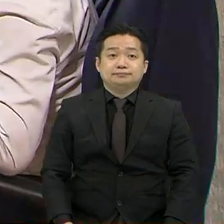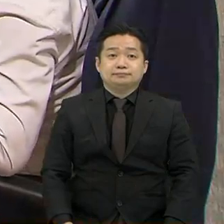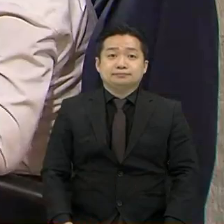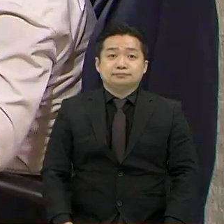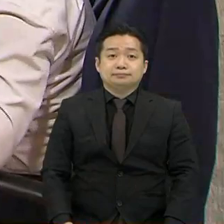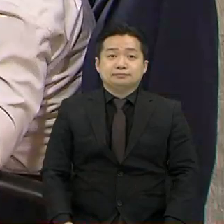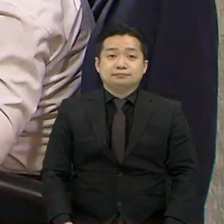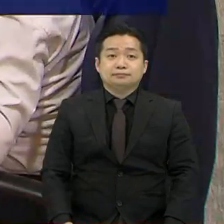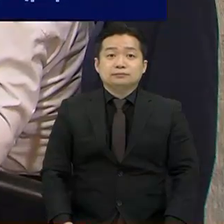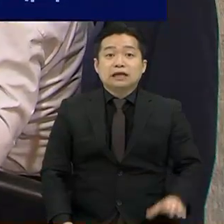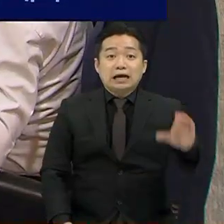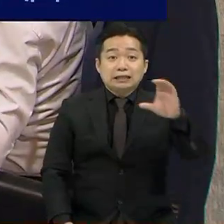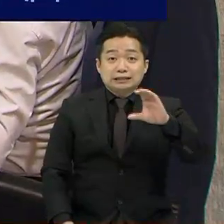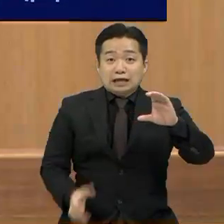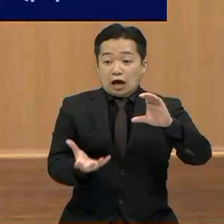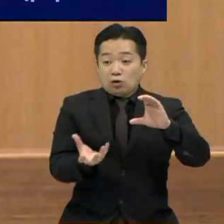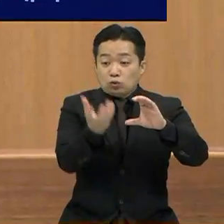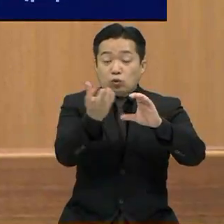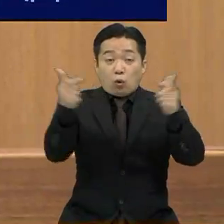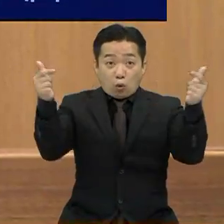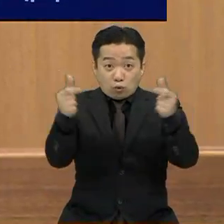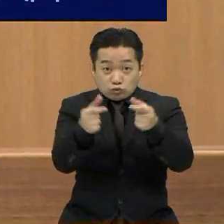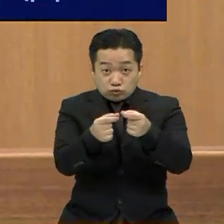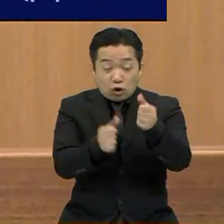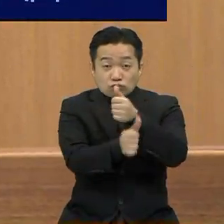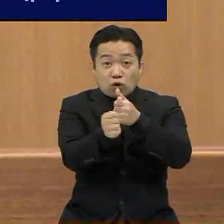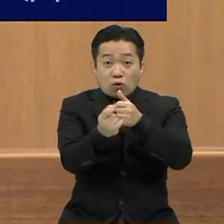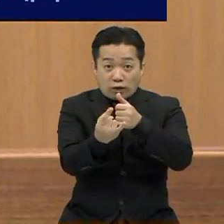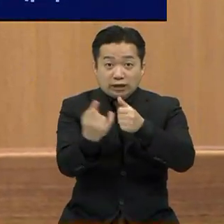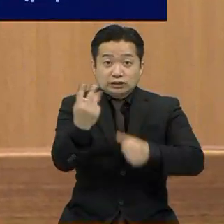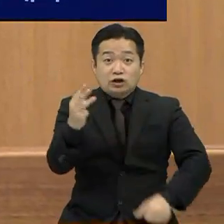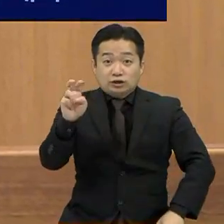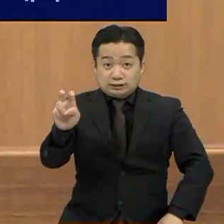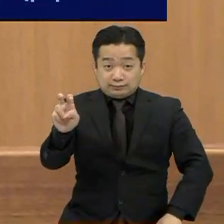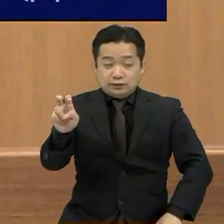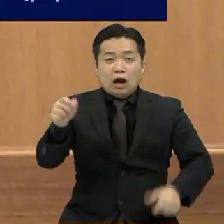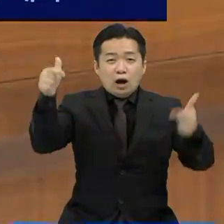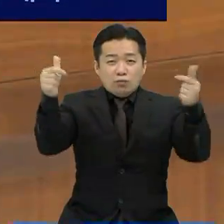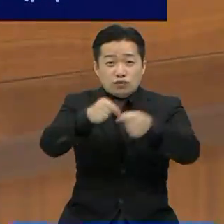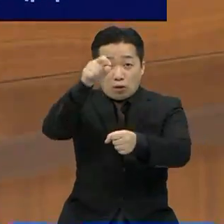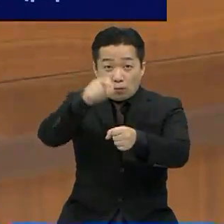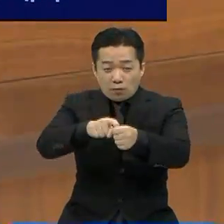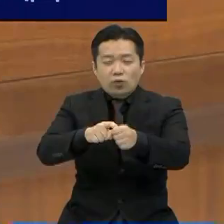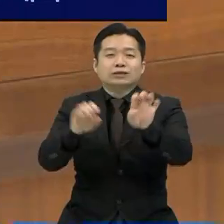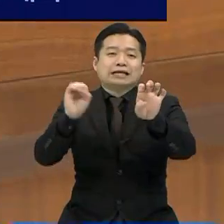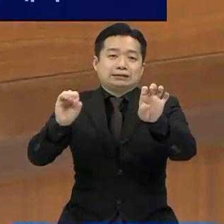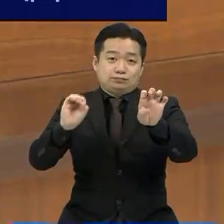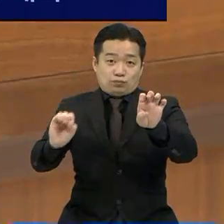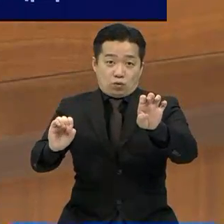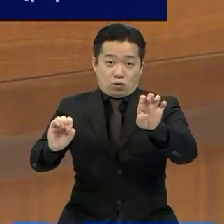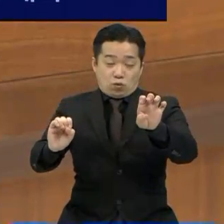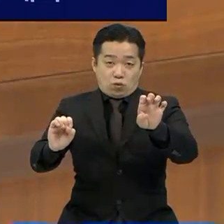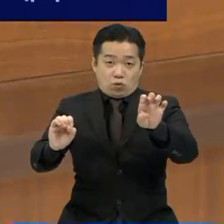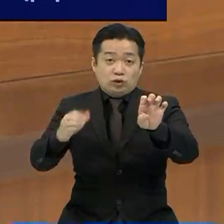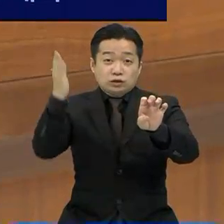(기자) 탄소중립위원회가 공개한 2030년 탄소 감축 목표량은 40%로 종전 감축 계획